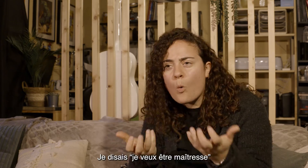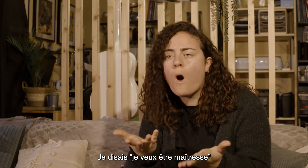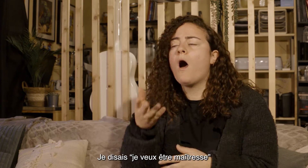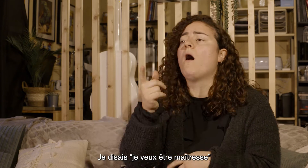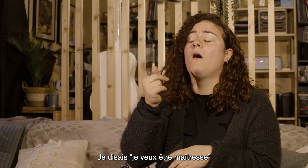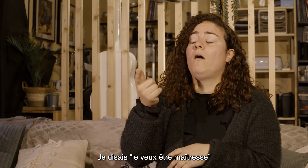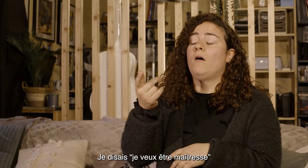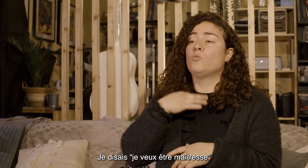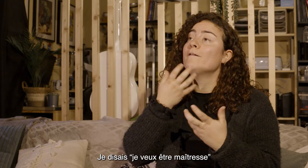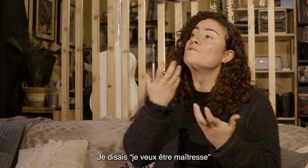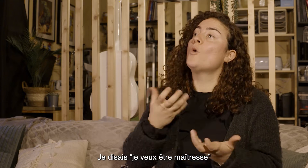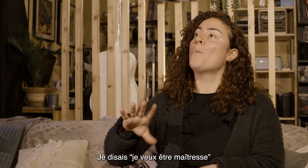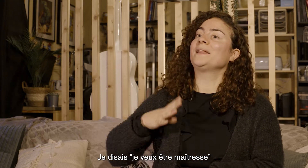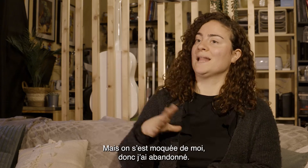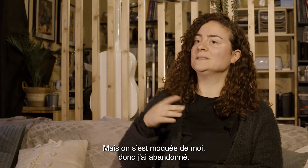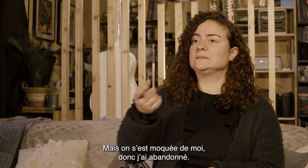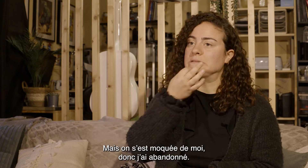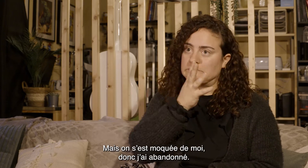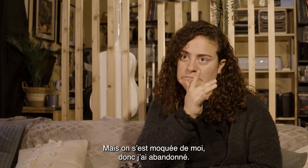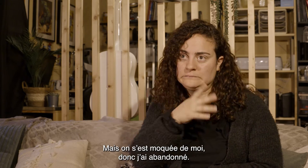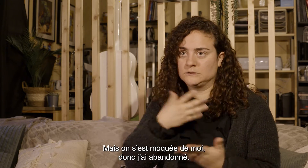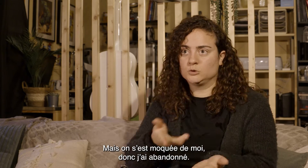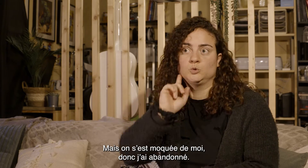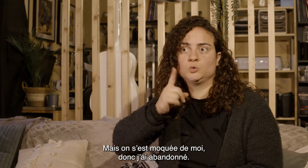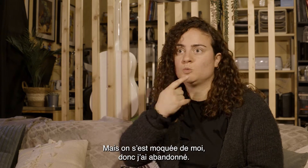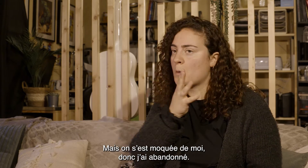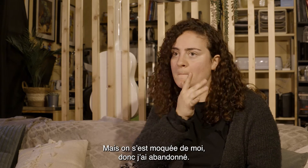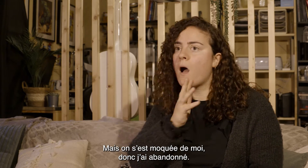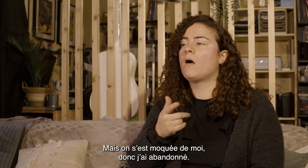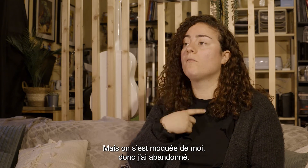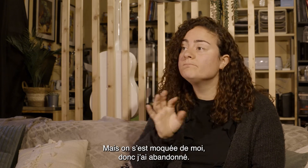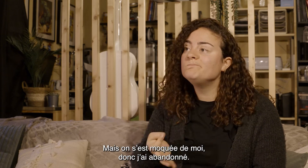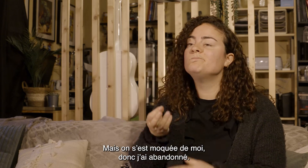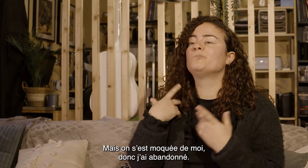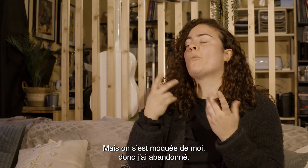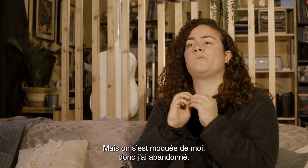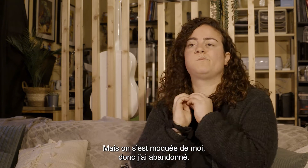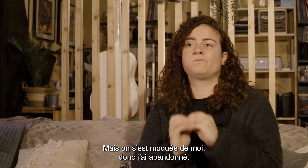Je disais “je veux être maîtresse” Mais on s’est moquée de moi, donc j’ai abandonné.